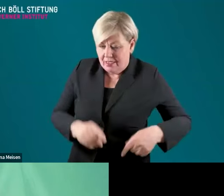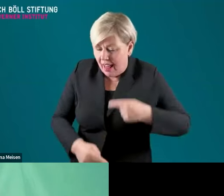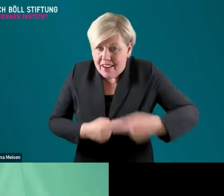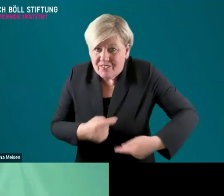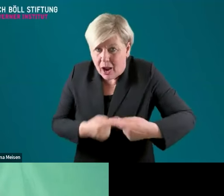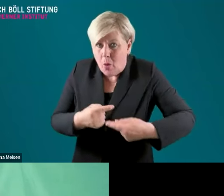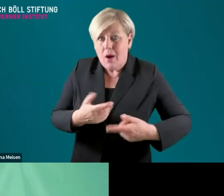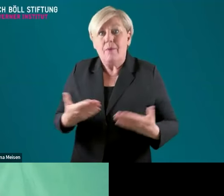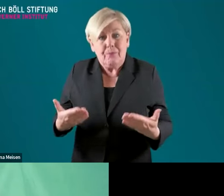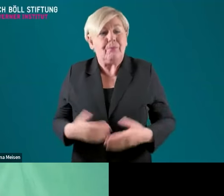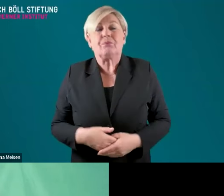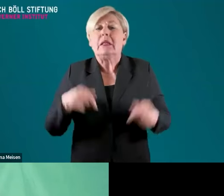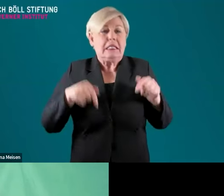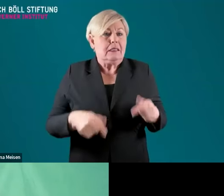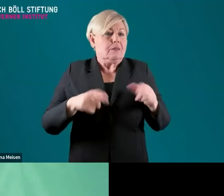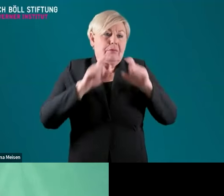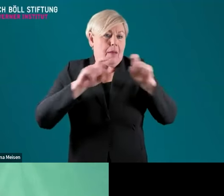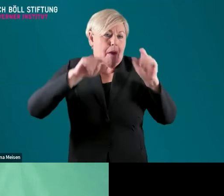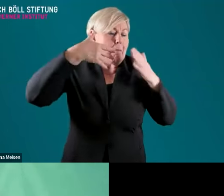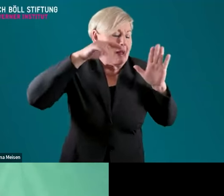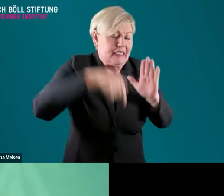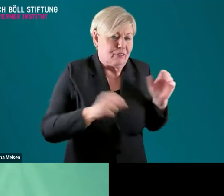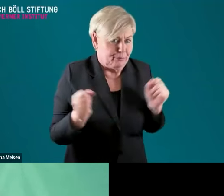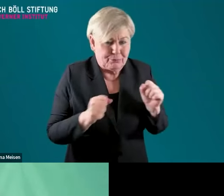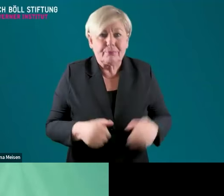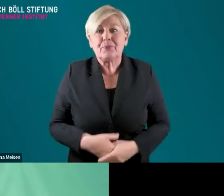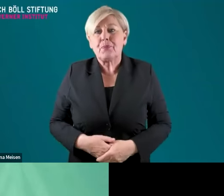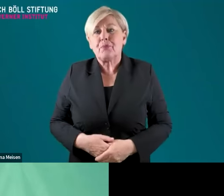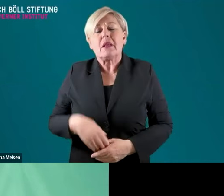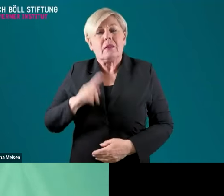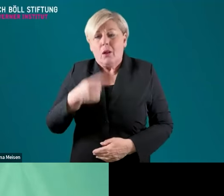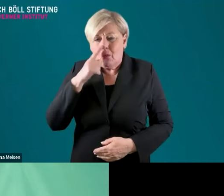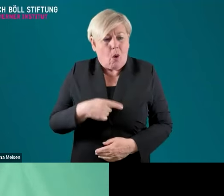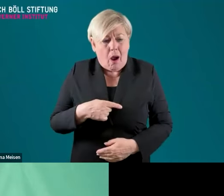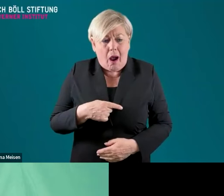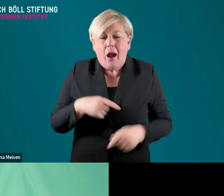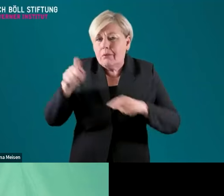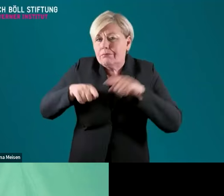Aber gut, das können wir vielleicht hier nicht vertiefen. Wir haben ja noch diverse andere Fragen.